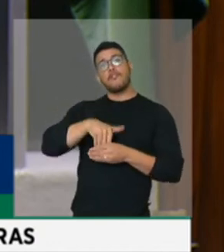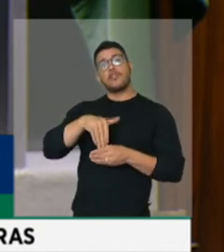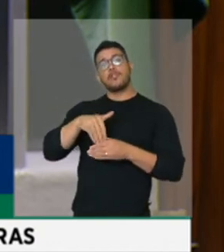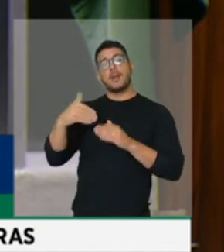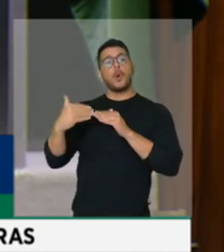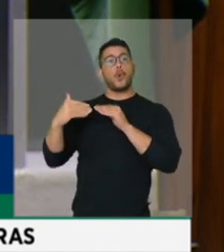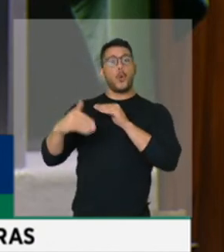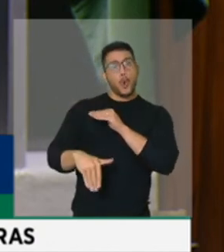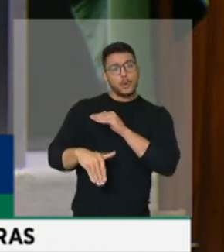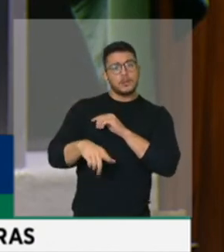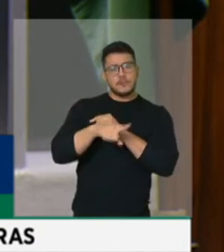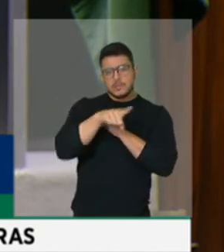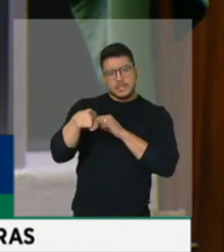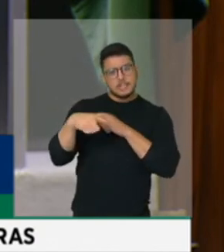E É ISSO MESMO... E EU... FAÇO IRMÃAÇÃO INVERSA,